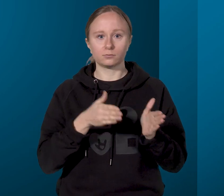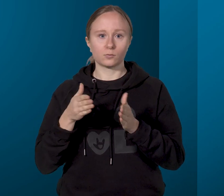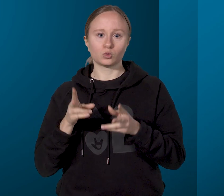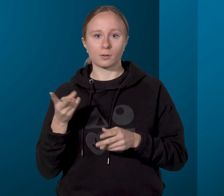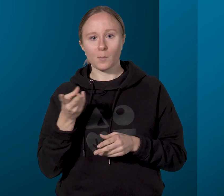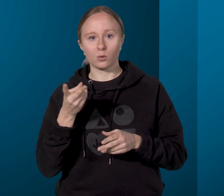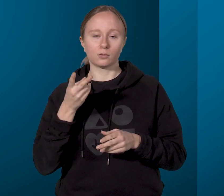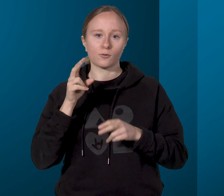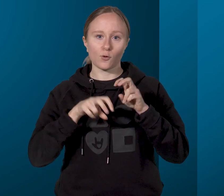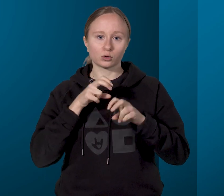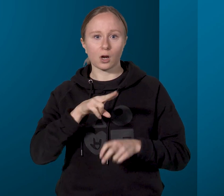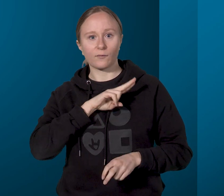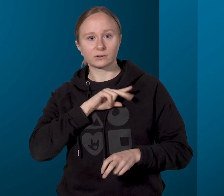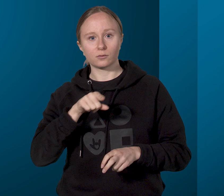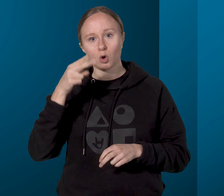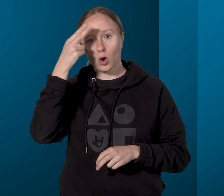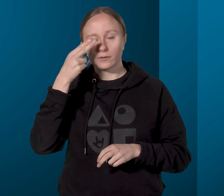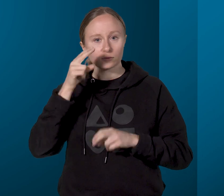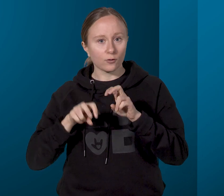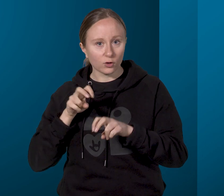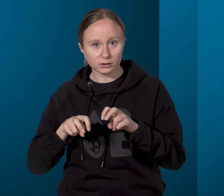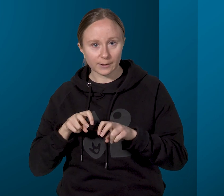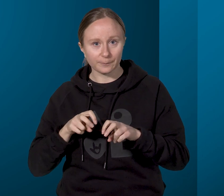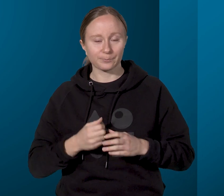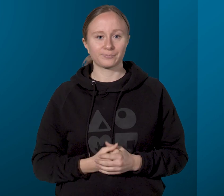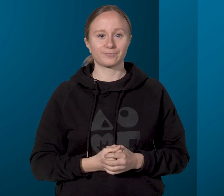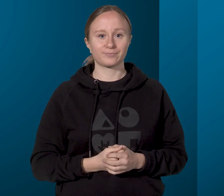och båda forskningsansvariga universitetens forskning.